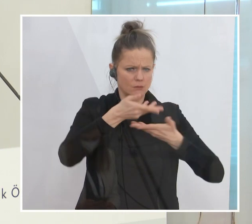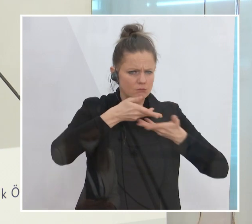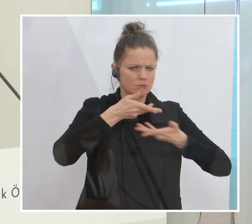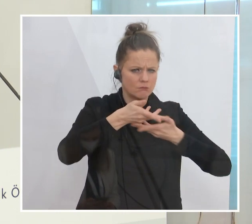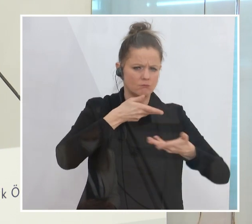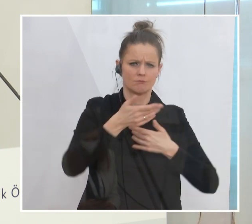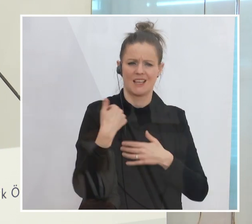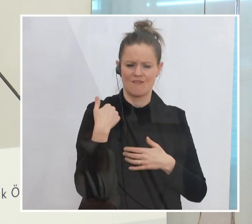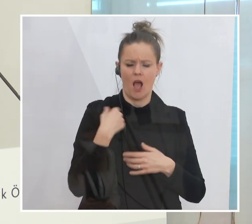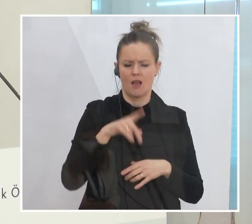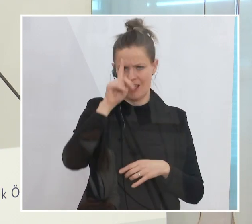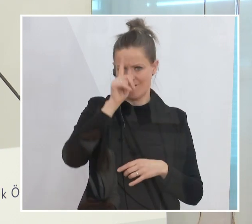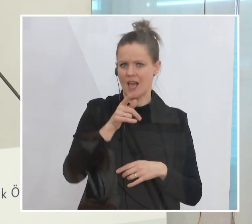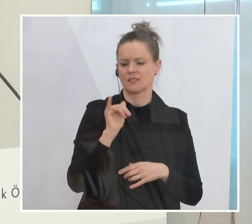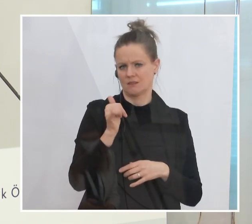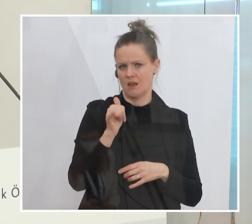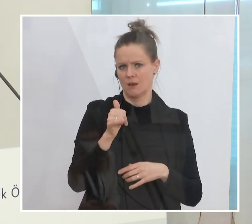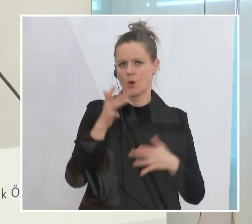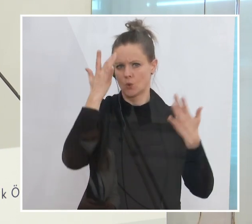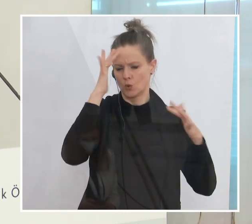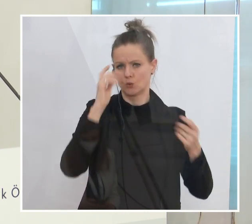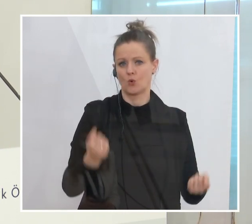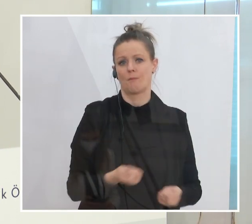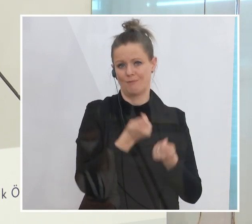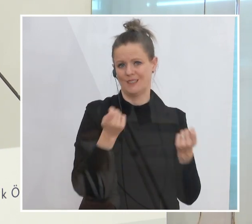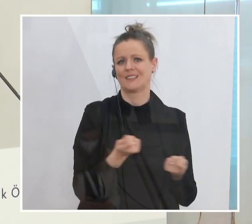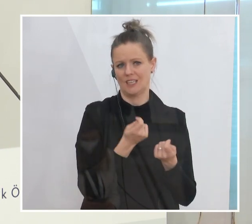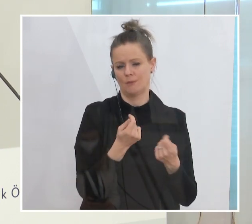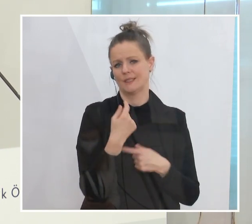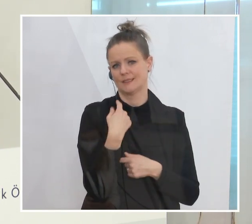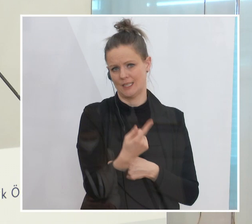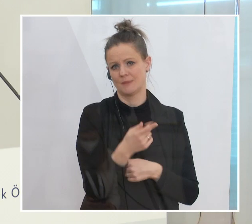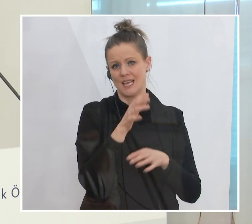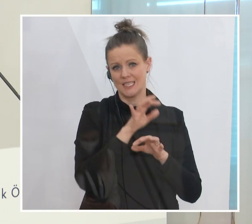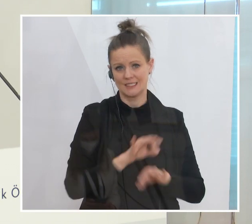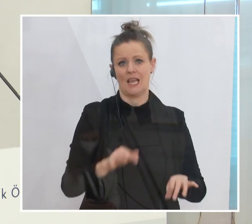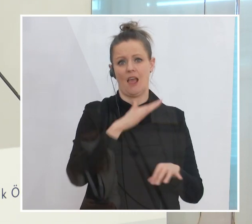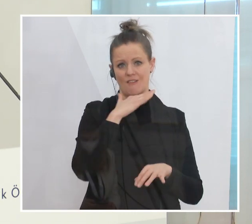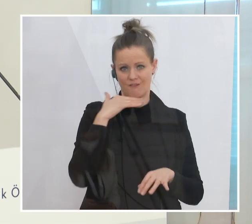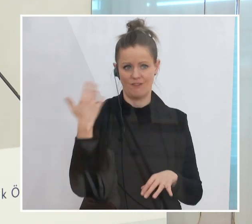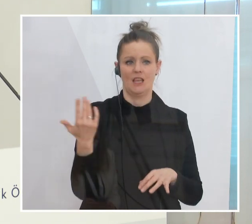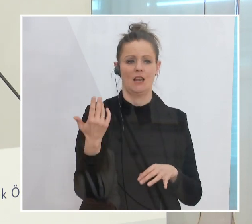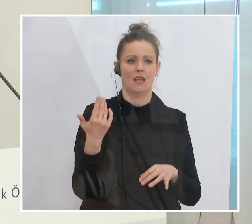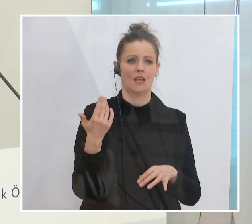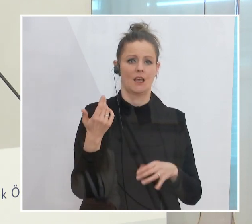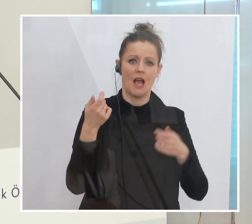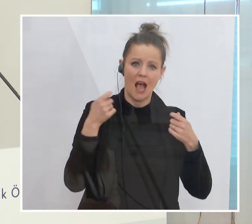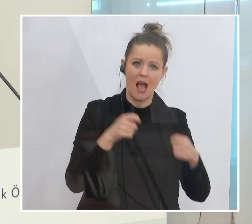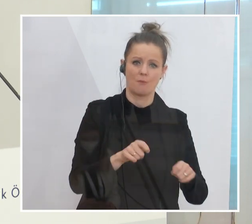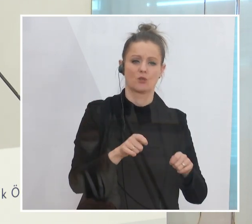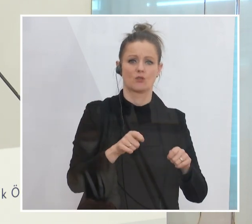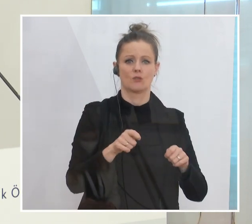dass es in den Kulturbetrieben sehr viele fertig geprobte, abgeschlossene Stücke, Performances,